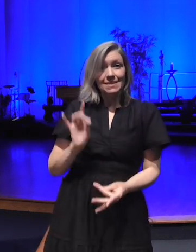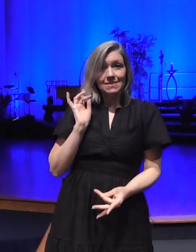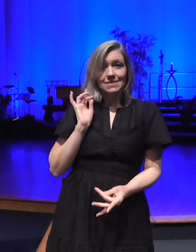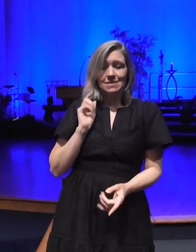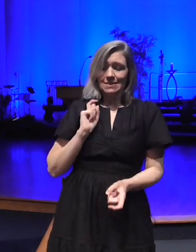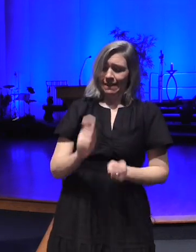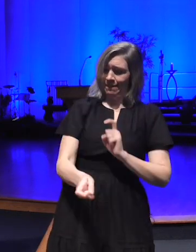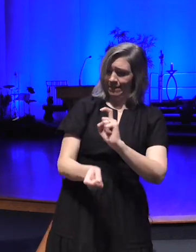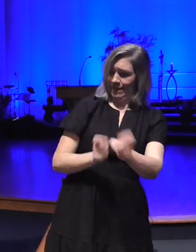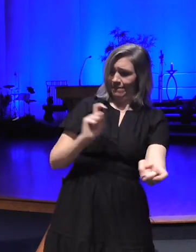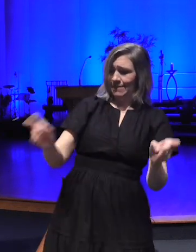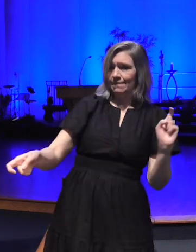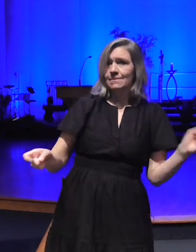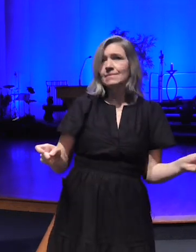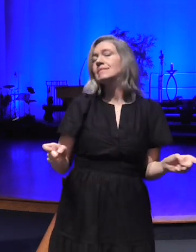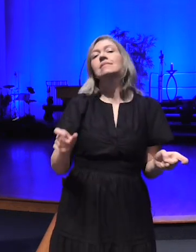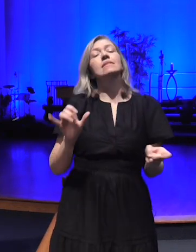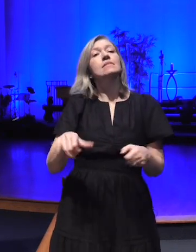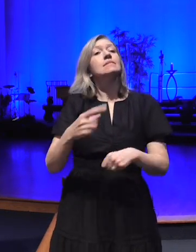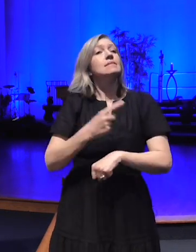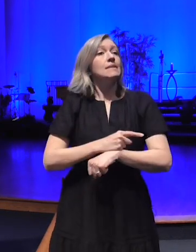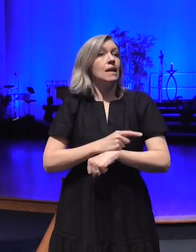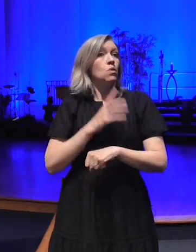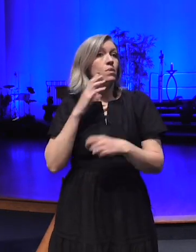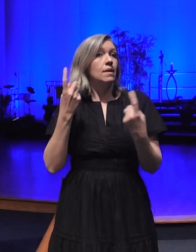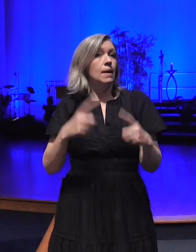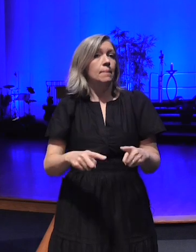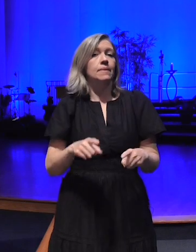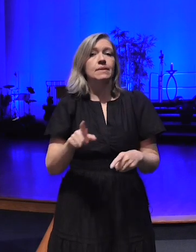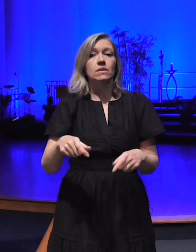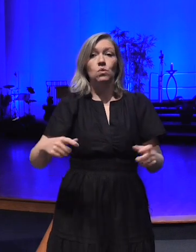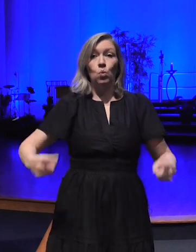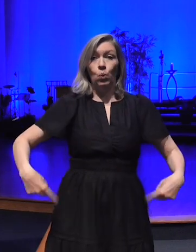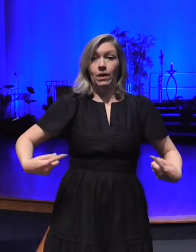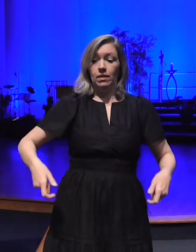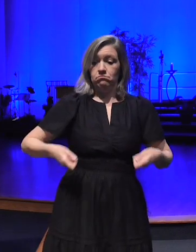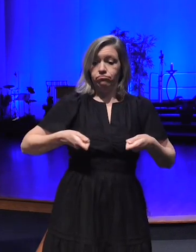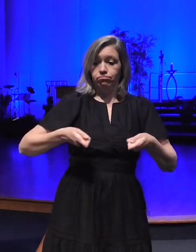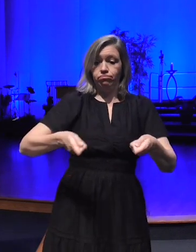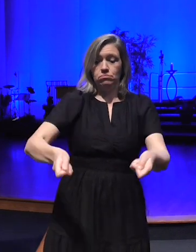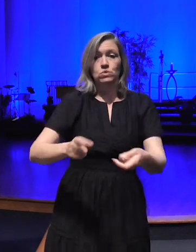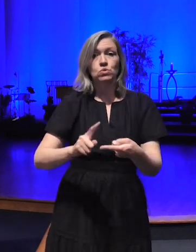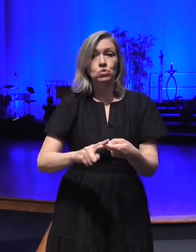llegaría el día en que lo llevarían a la Oficina Oval y le administrarían el